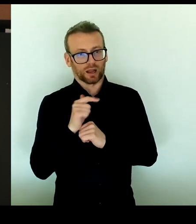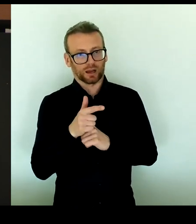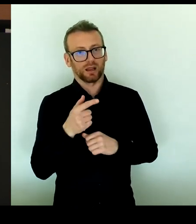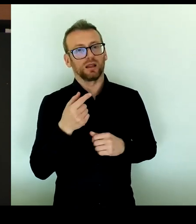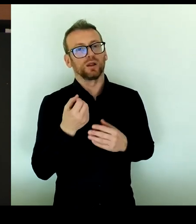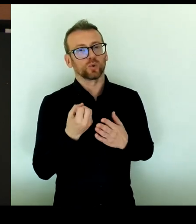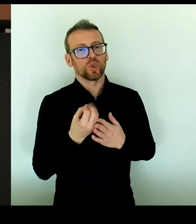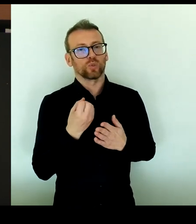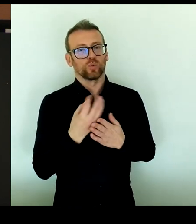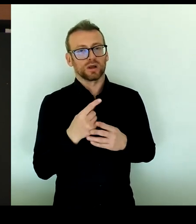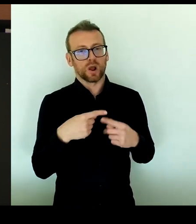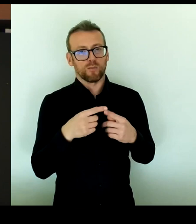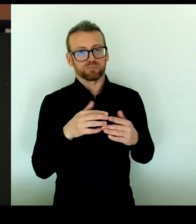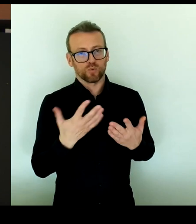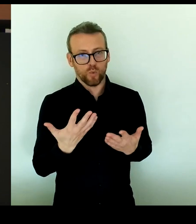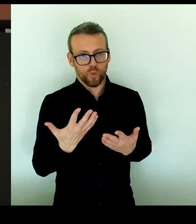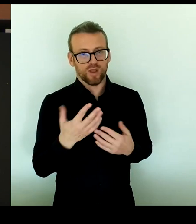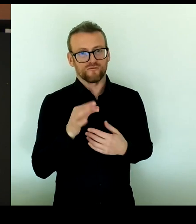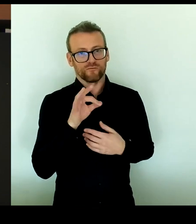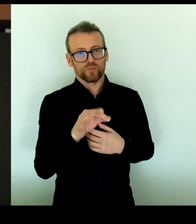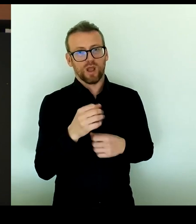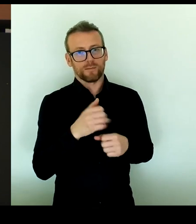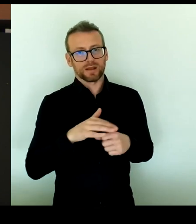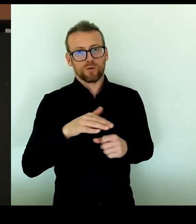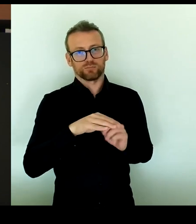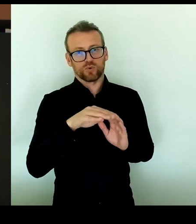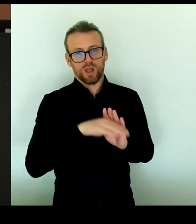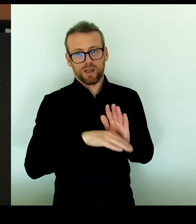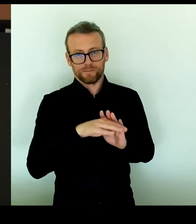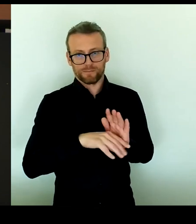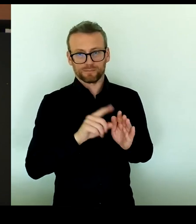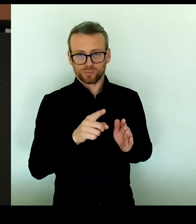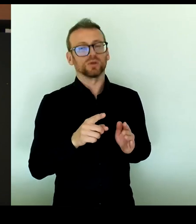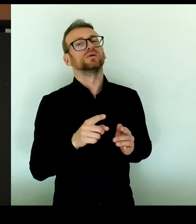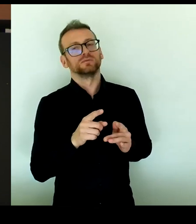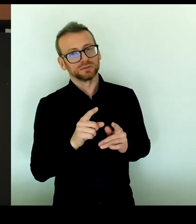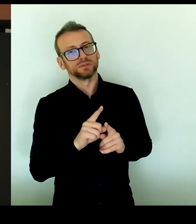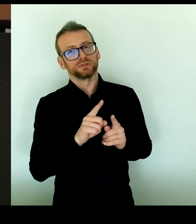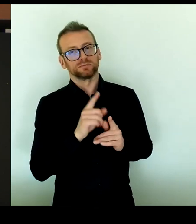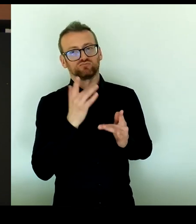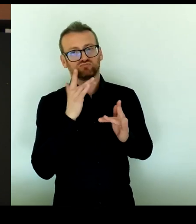in diesem Prozess verbindlich und schriftlich fixiert werden. Herr Doktor Juhnke,